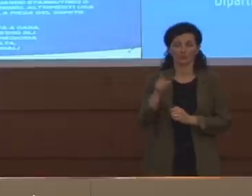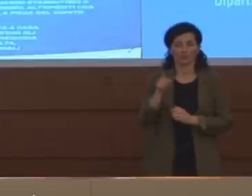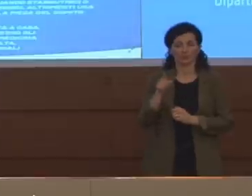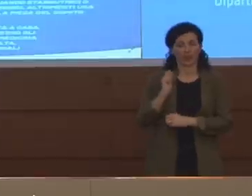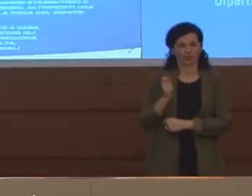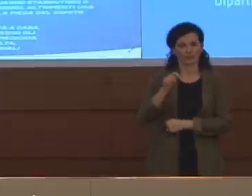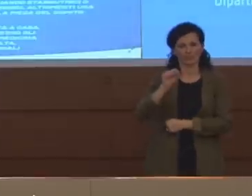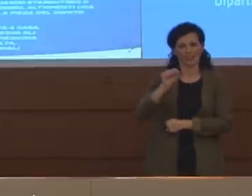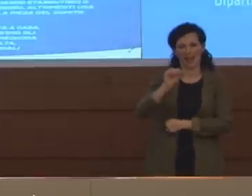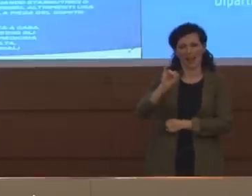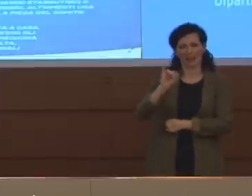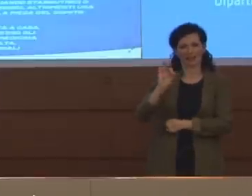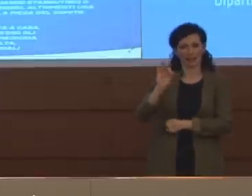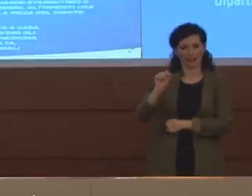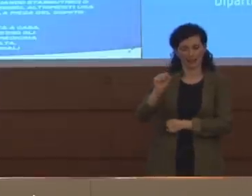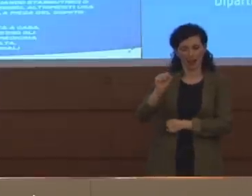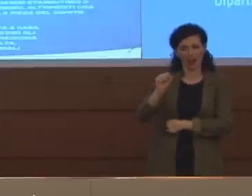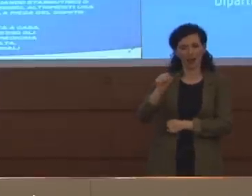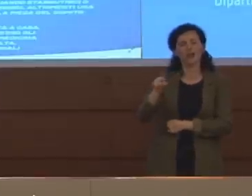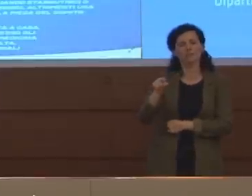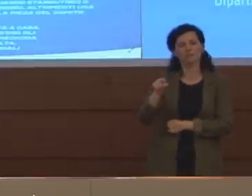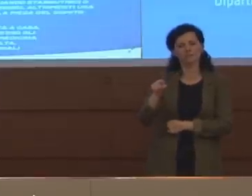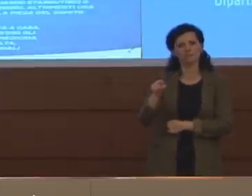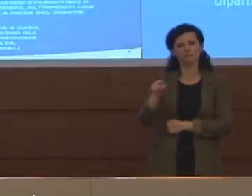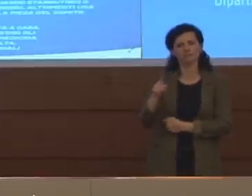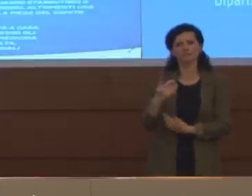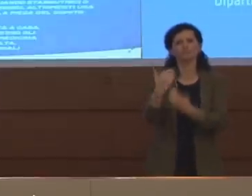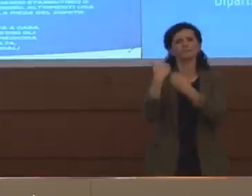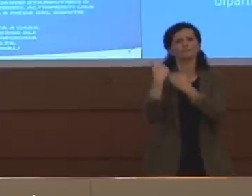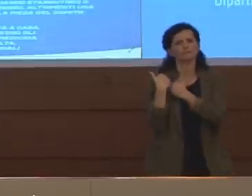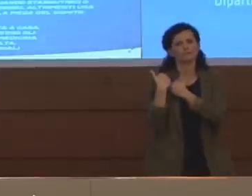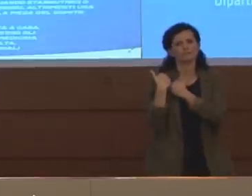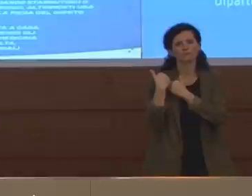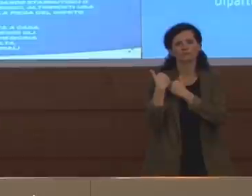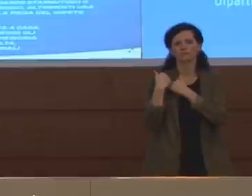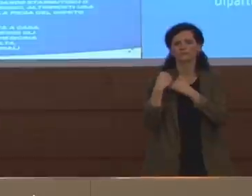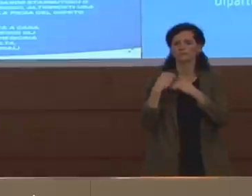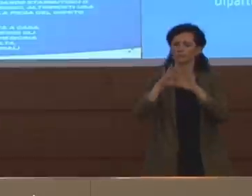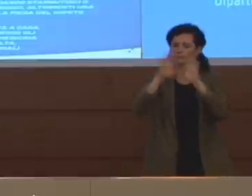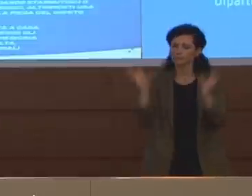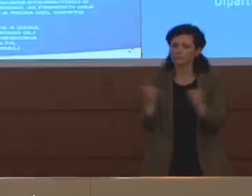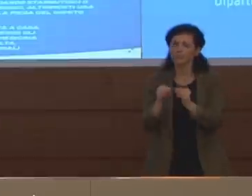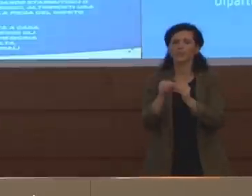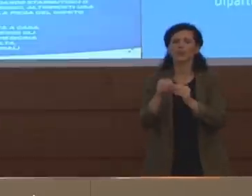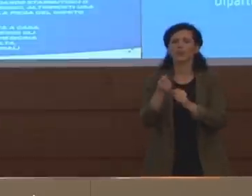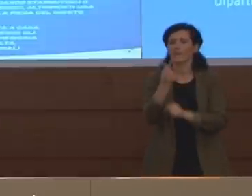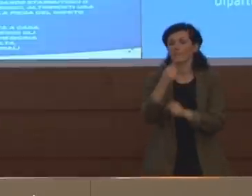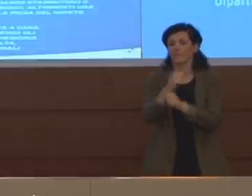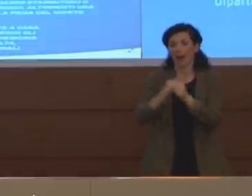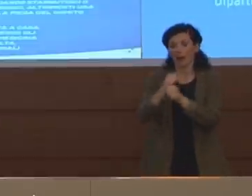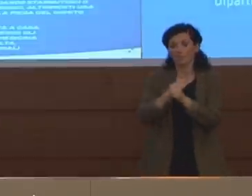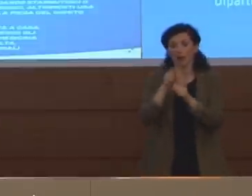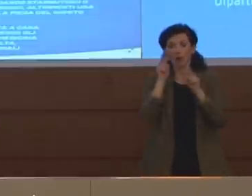garante anche di tutto quanto inerisce alla farmacovigilanza, dell'elaborazione